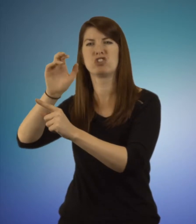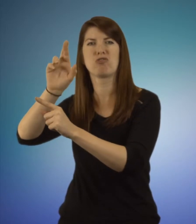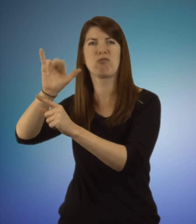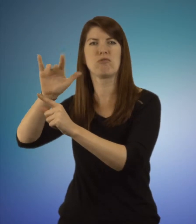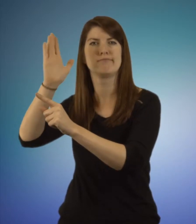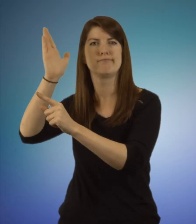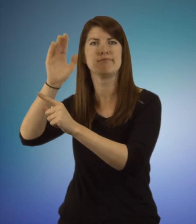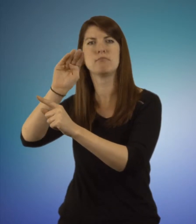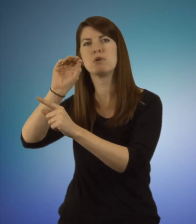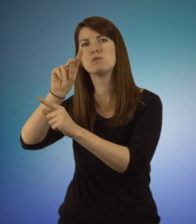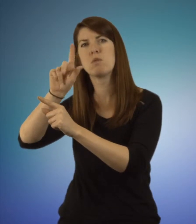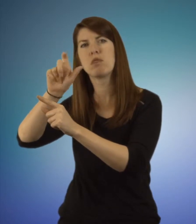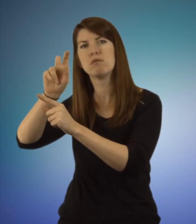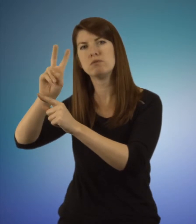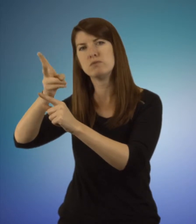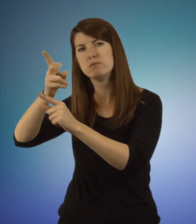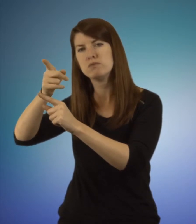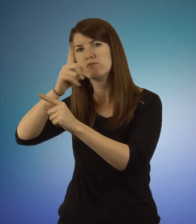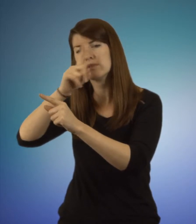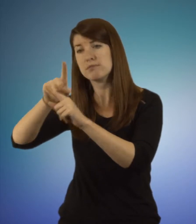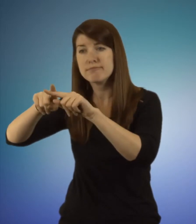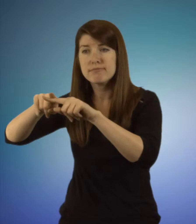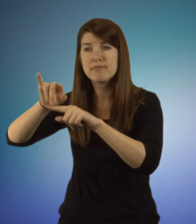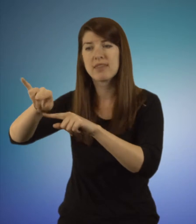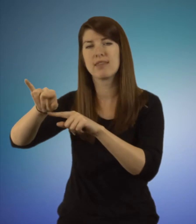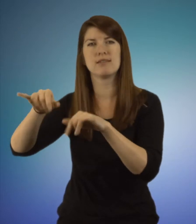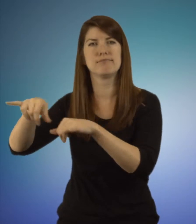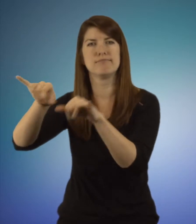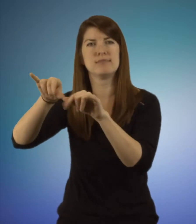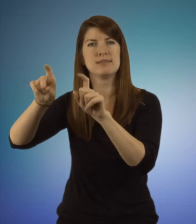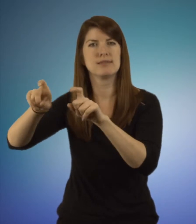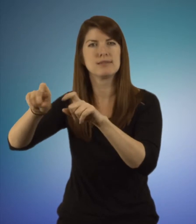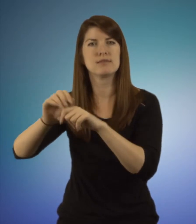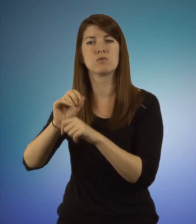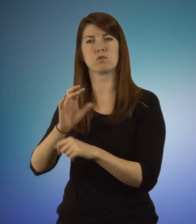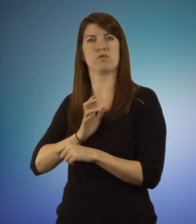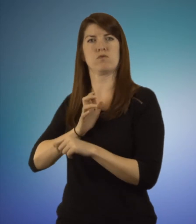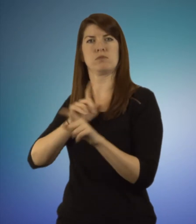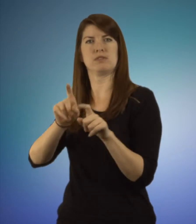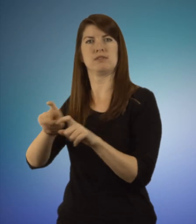fiabilidad de una evaluación estandarizada o de una evaluación formal y la validez de esta evaluación.